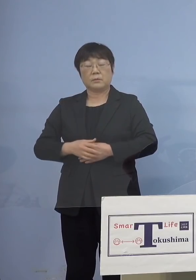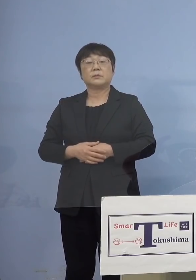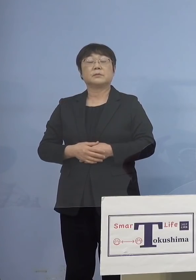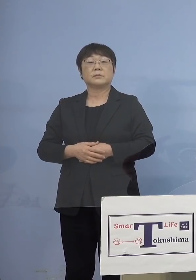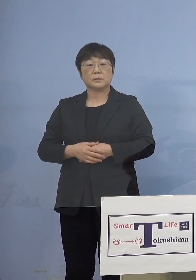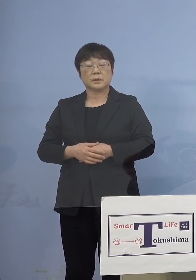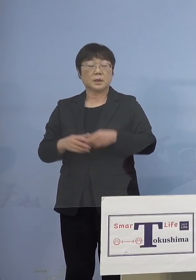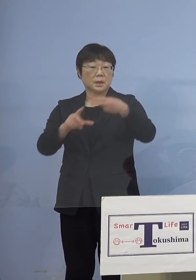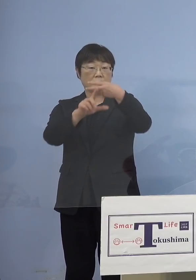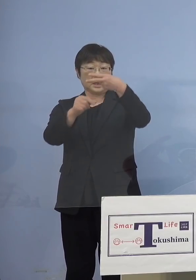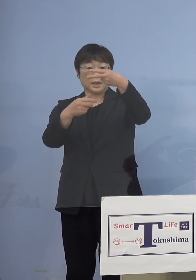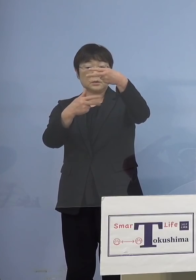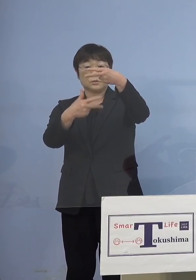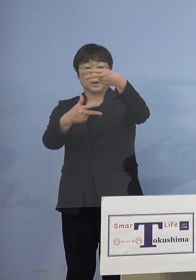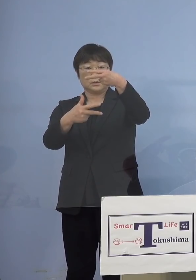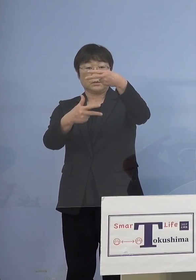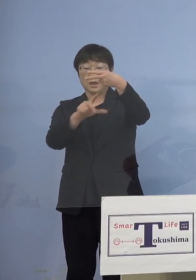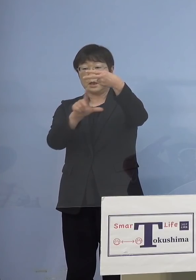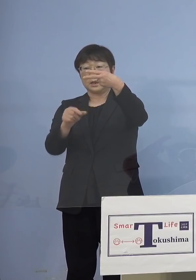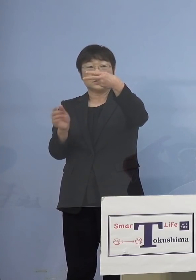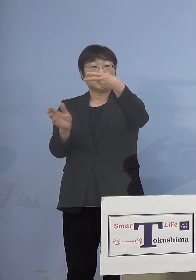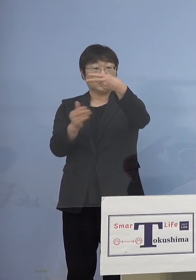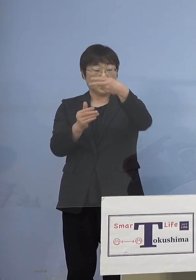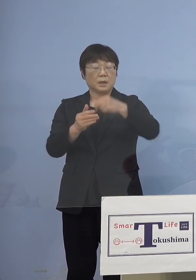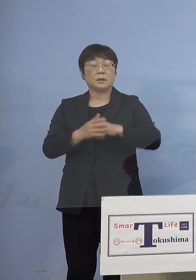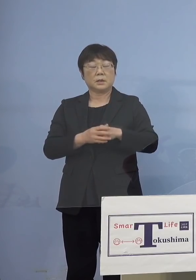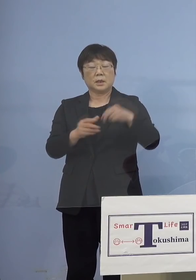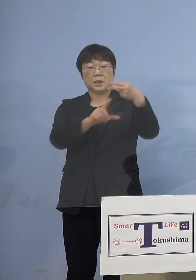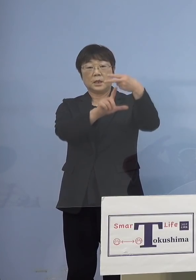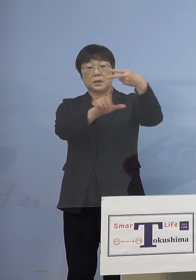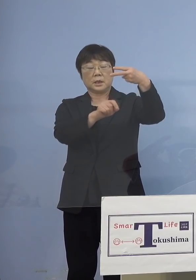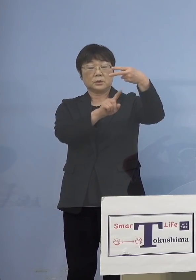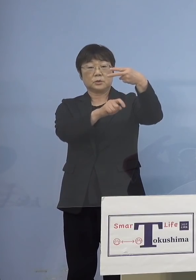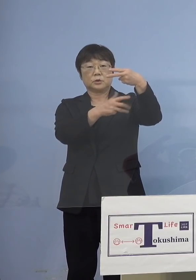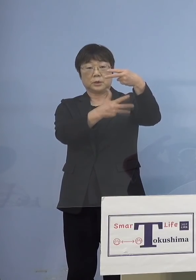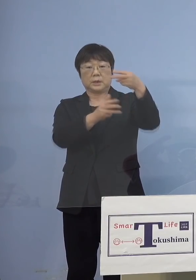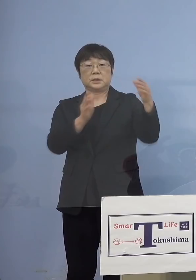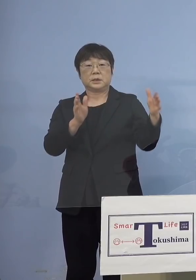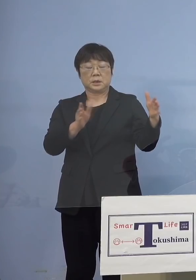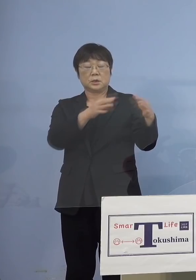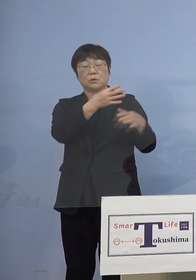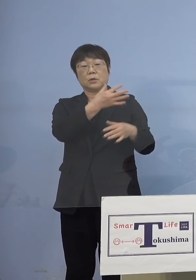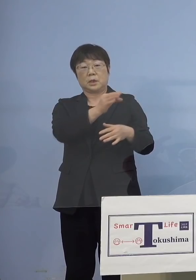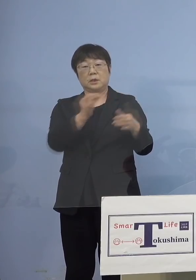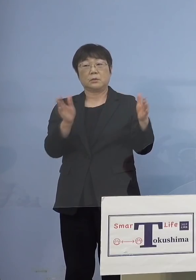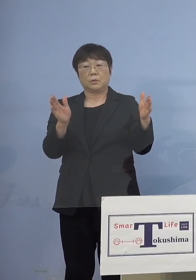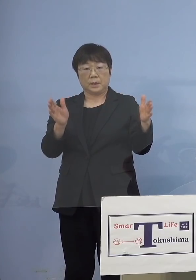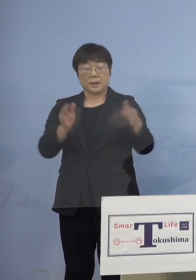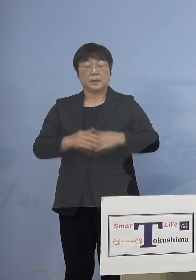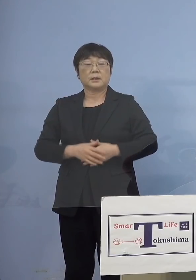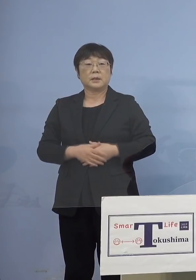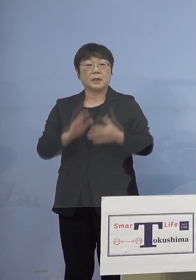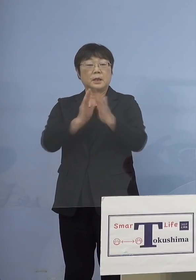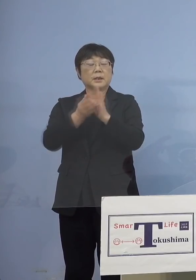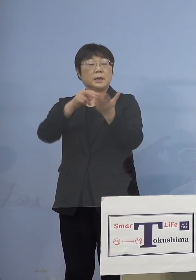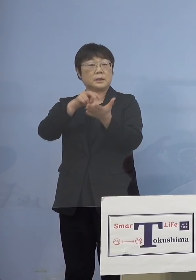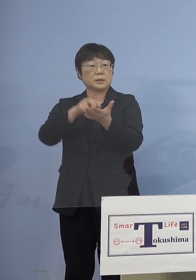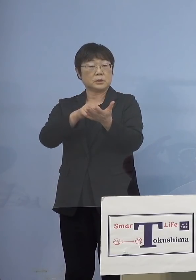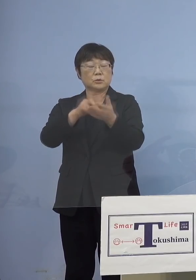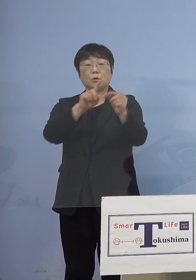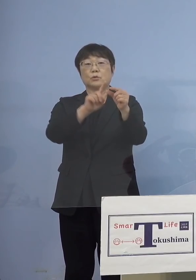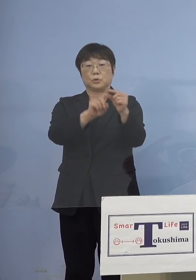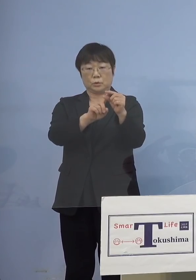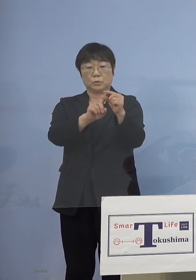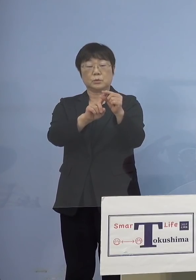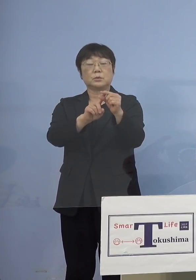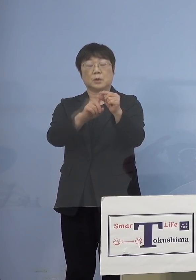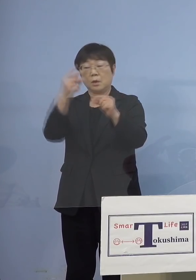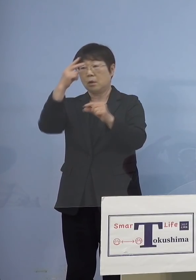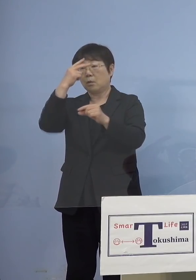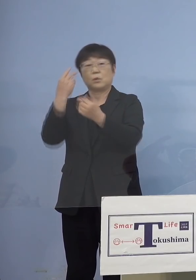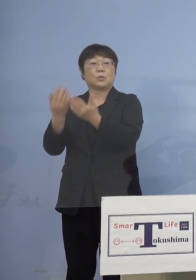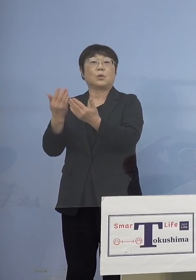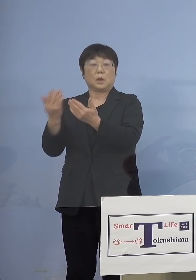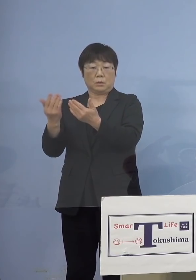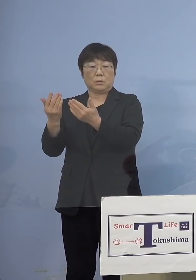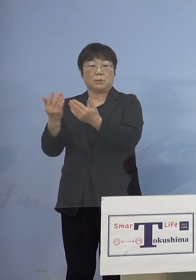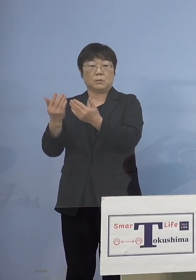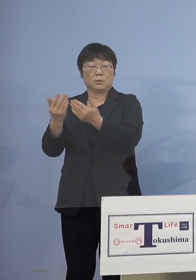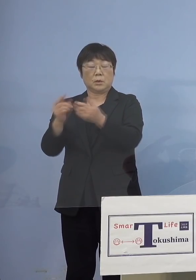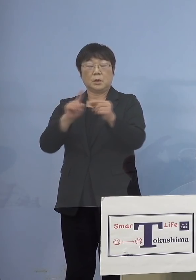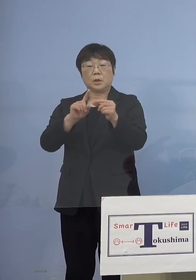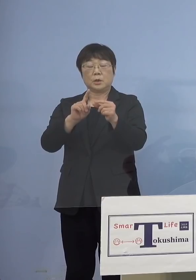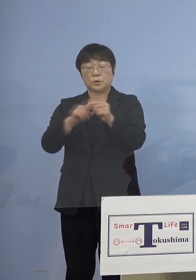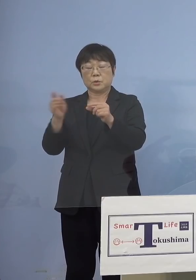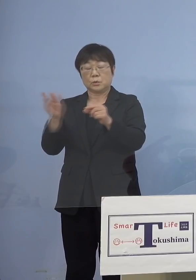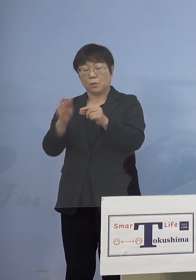2月7日月曜日 から2月18日金曜日まで 県立の中学校、高等学校、中等教育学校